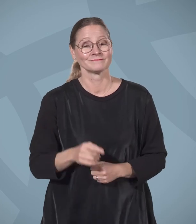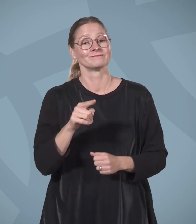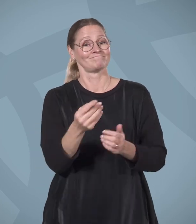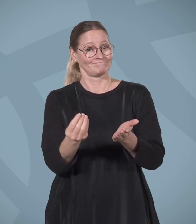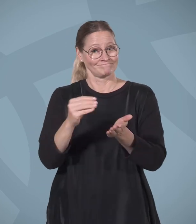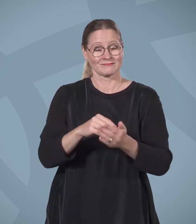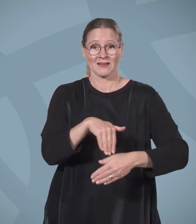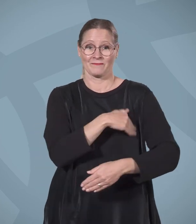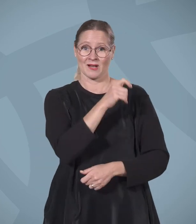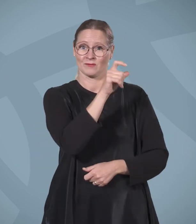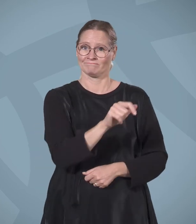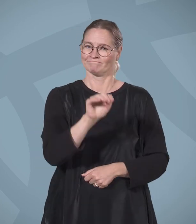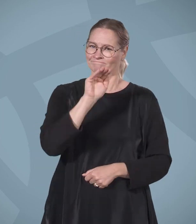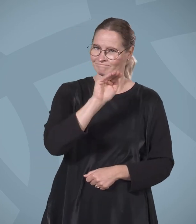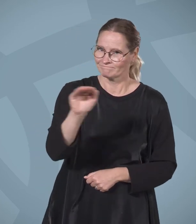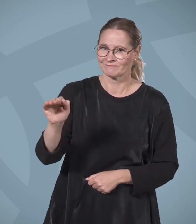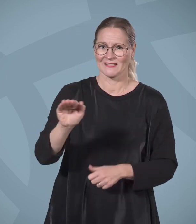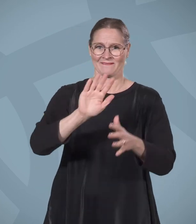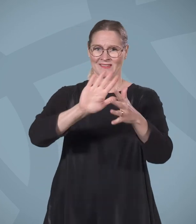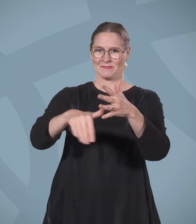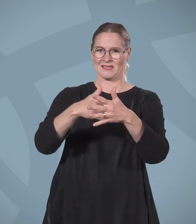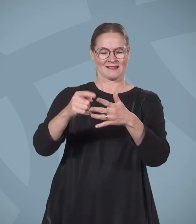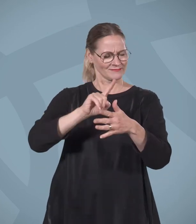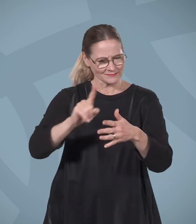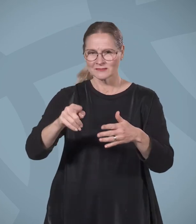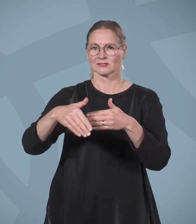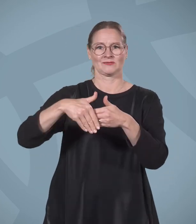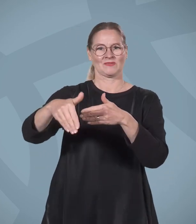Lisäksi valtuutettu huomauttaa, että viittomakieleen ei tule suhtautua -